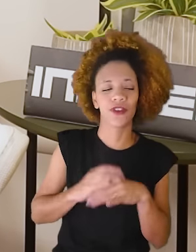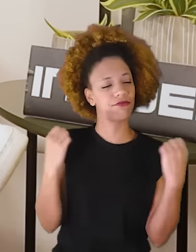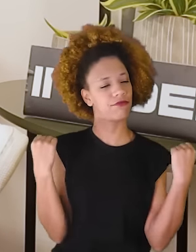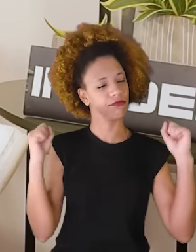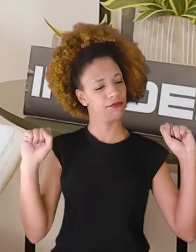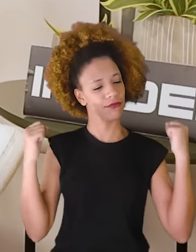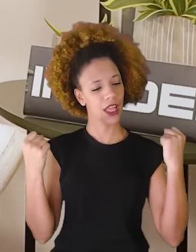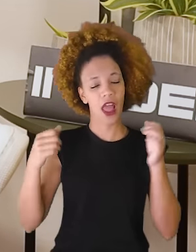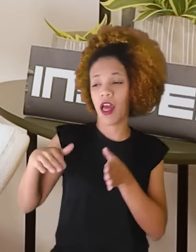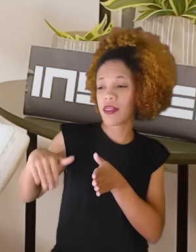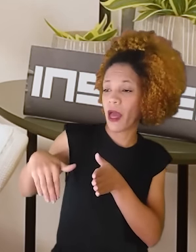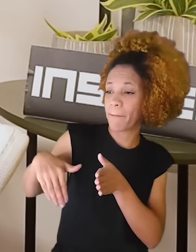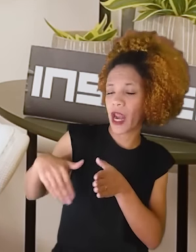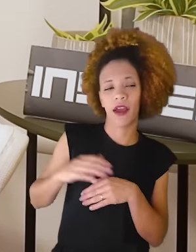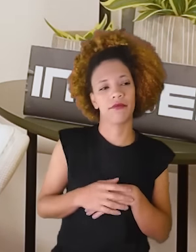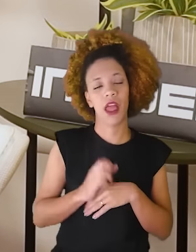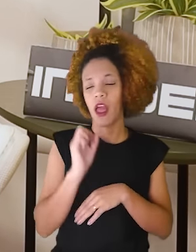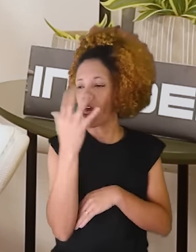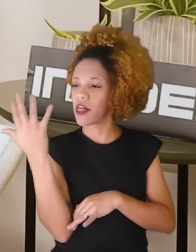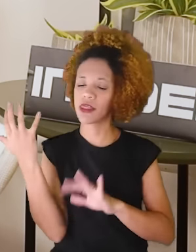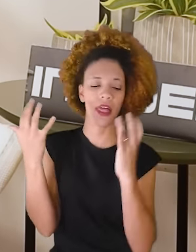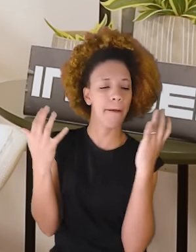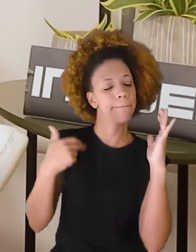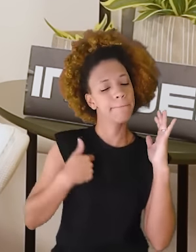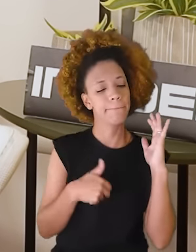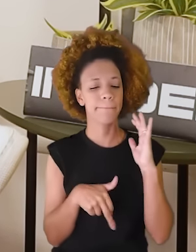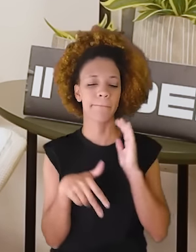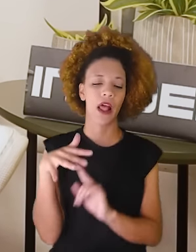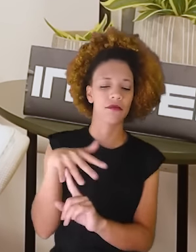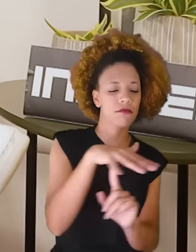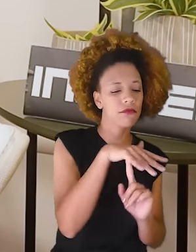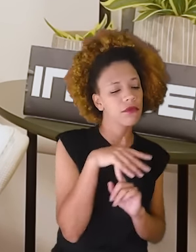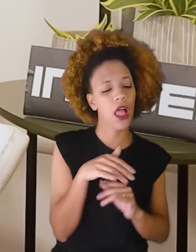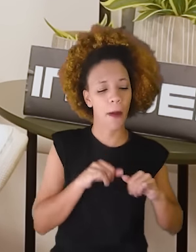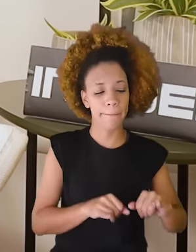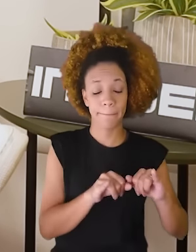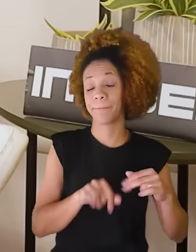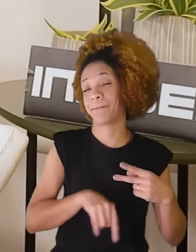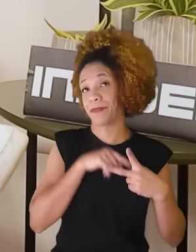na praia vou vou na praça vou mercado faço tudo a pto Sim esse é o primeiro motivo o segundo